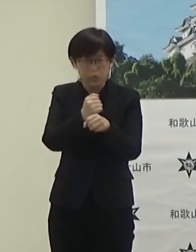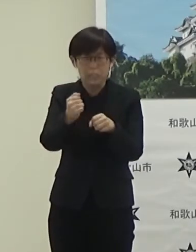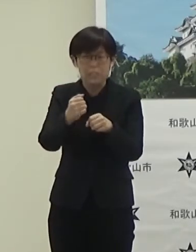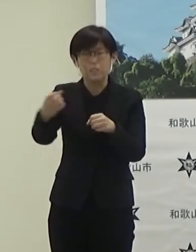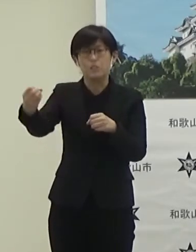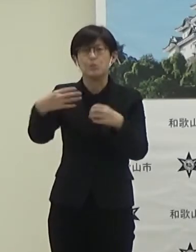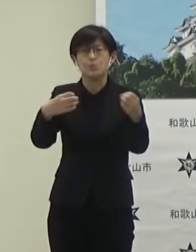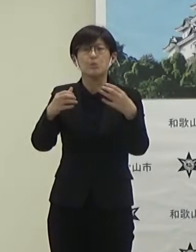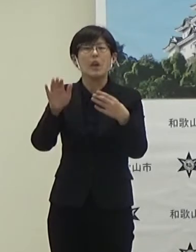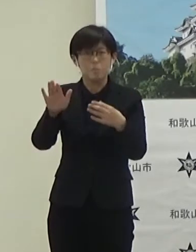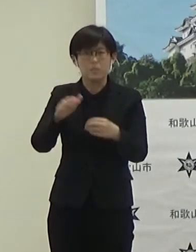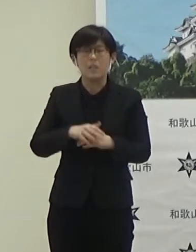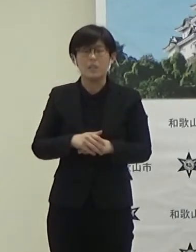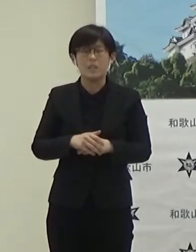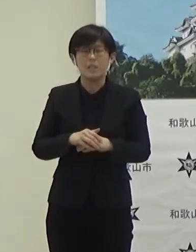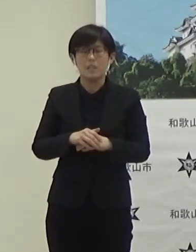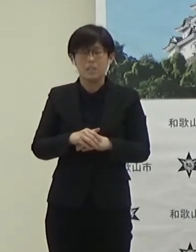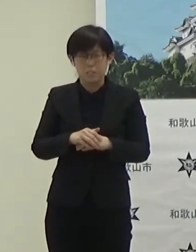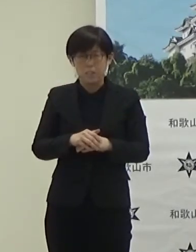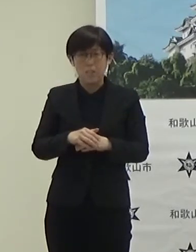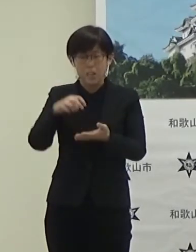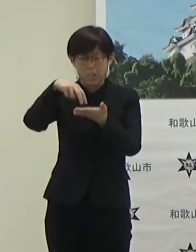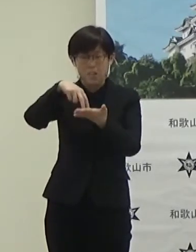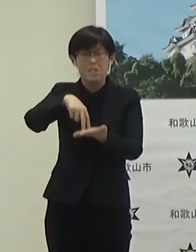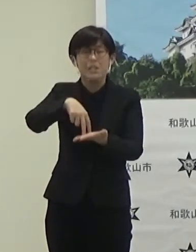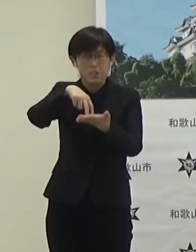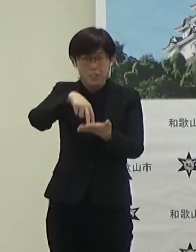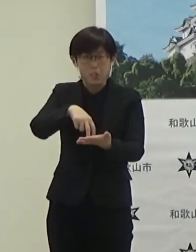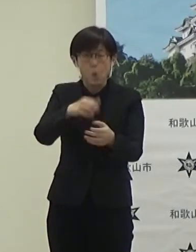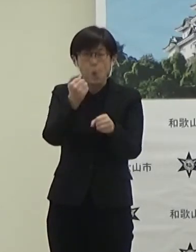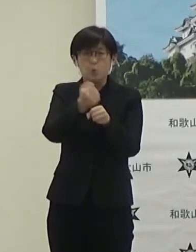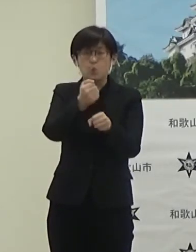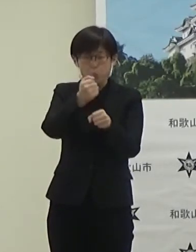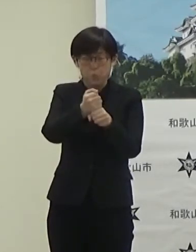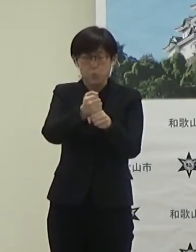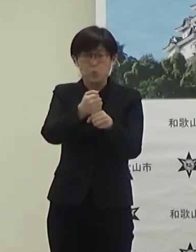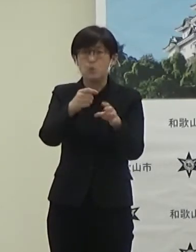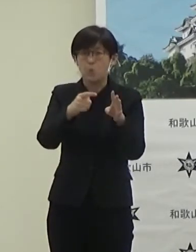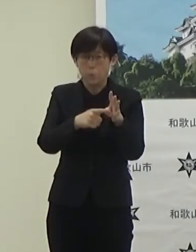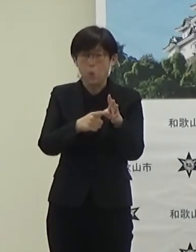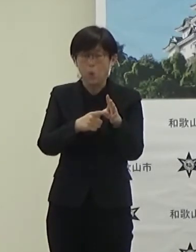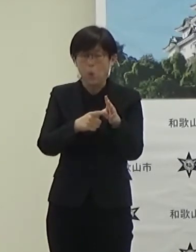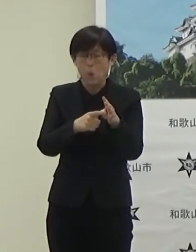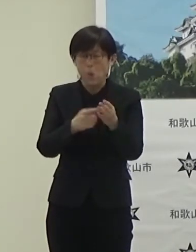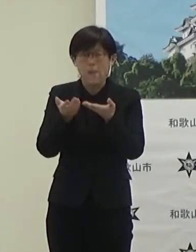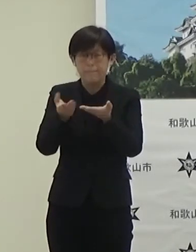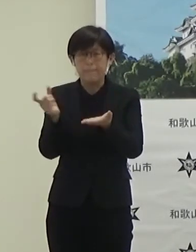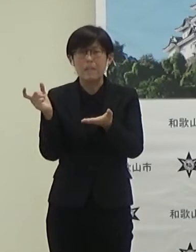エレベーターを設置して4月1日の午前0時から